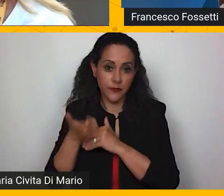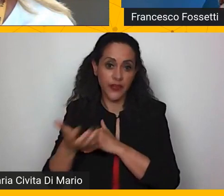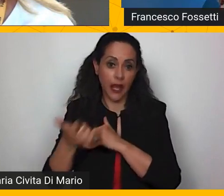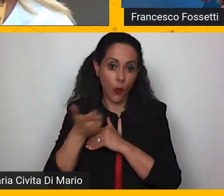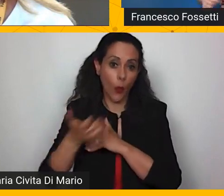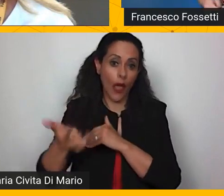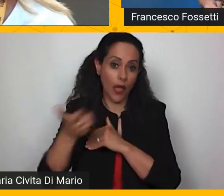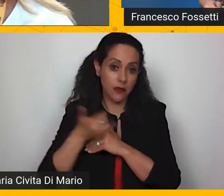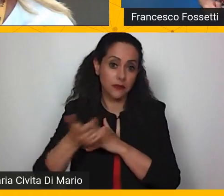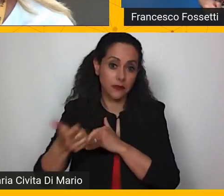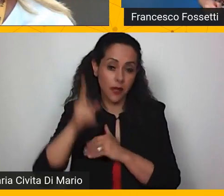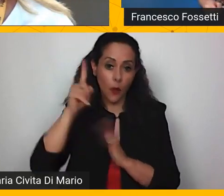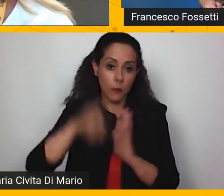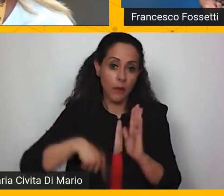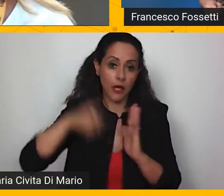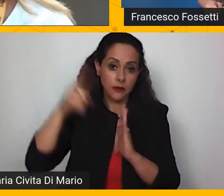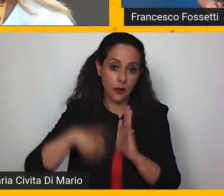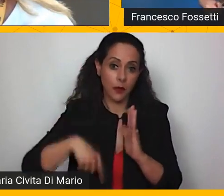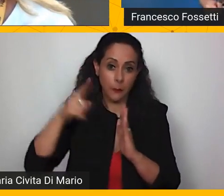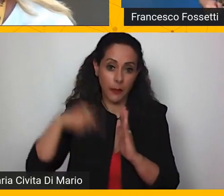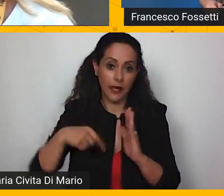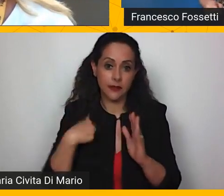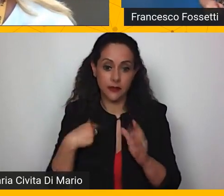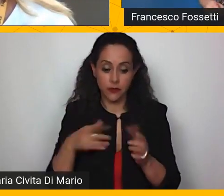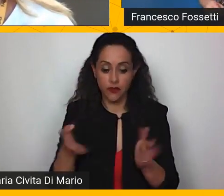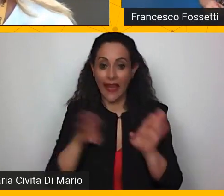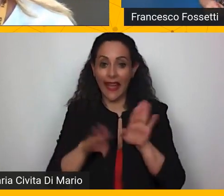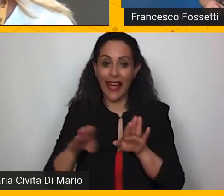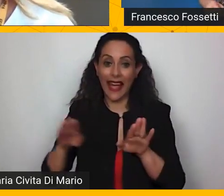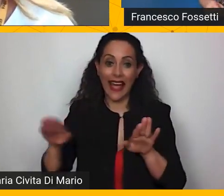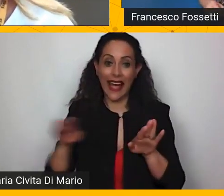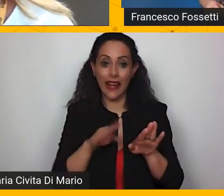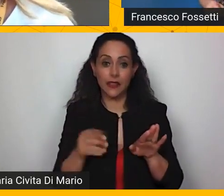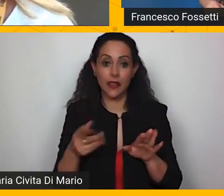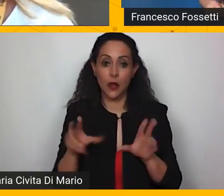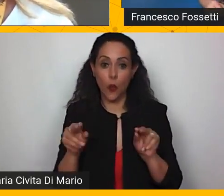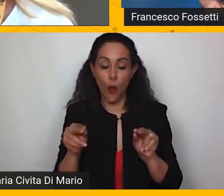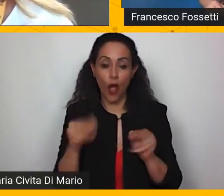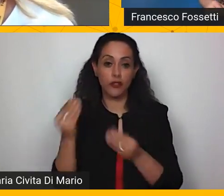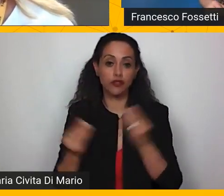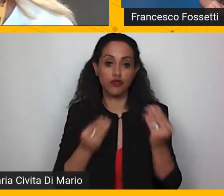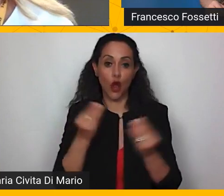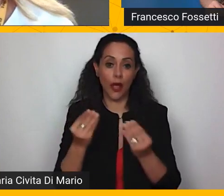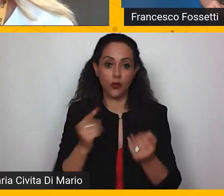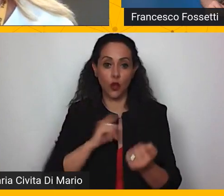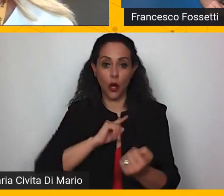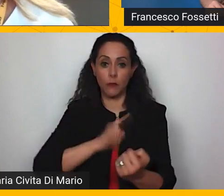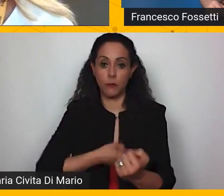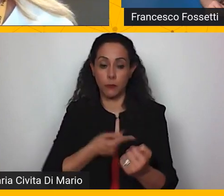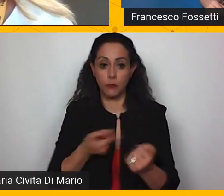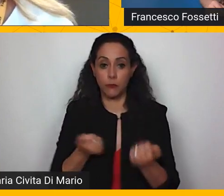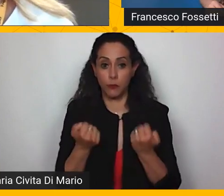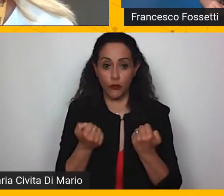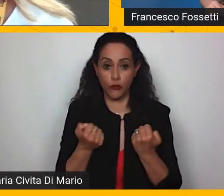maggiore perché magari ogni mese arrivano delle con il